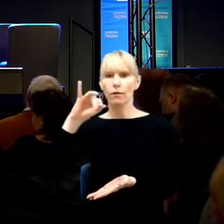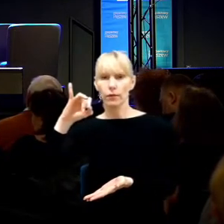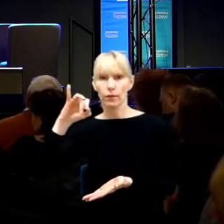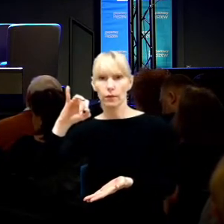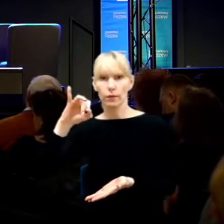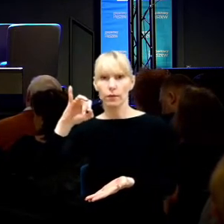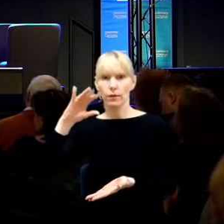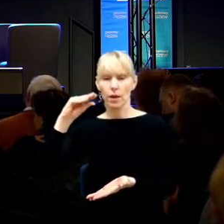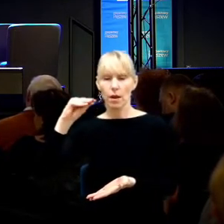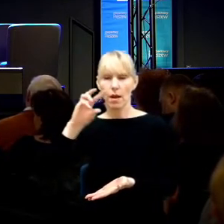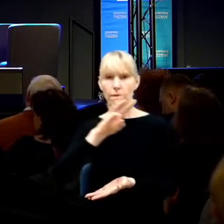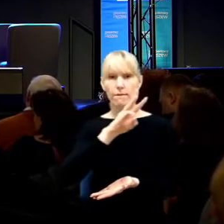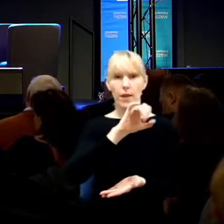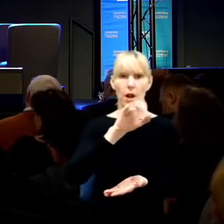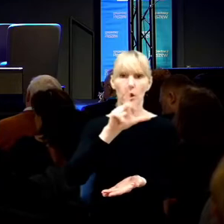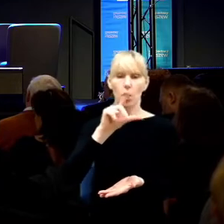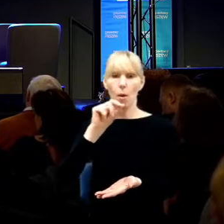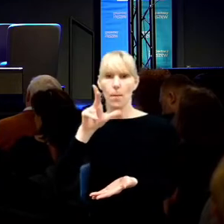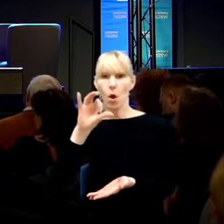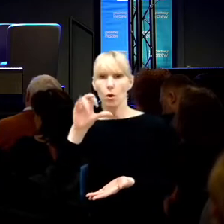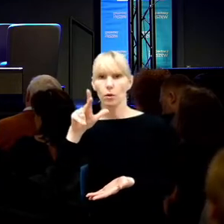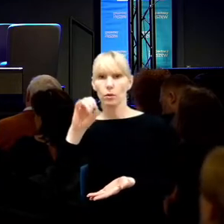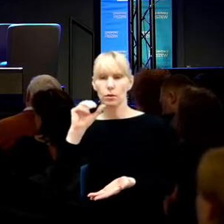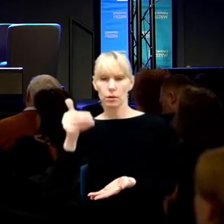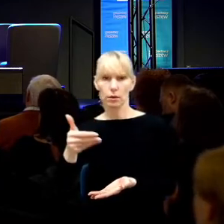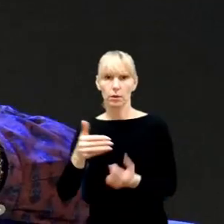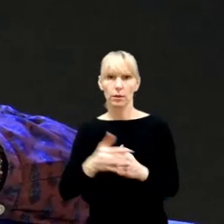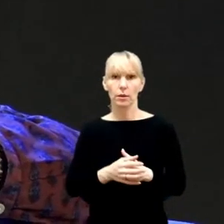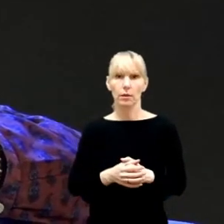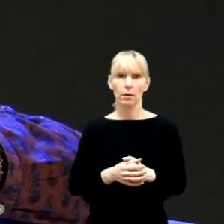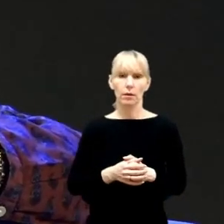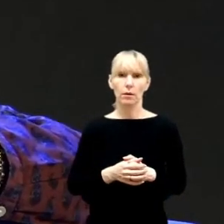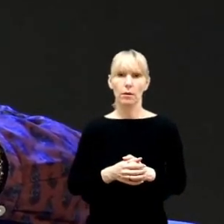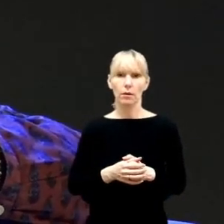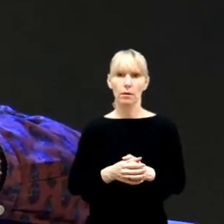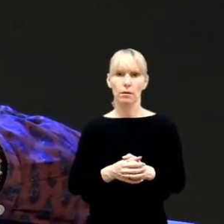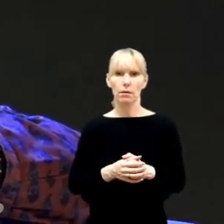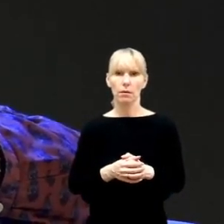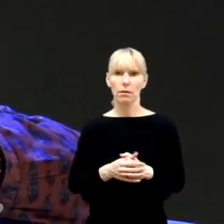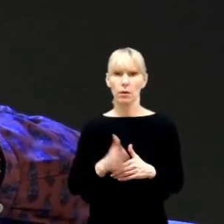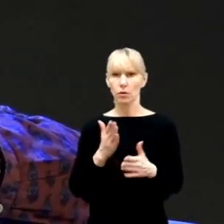no z 10 lat wcześniej, niż powstało rządowe Mieszkanie+.